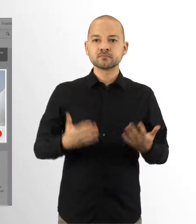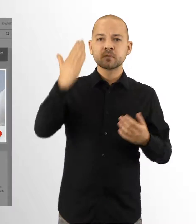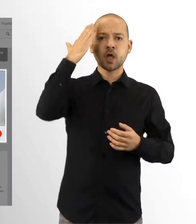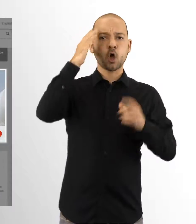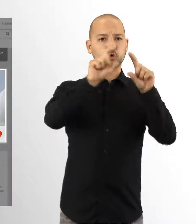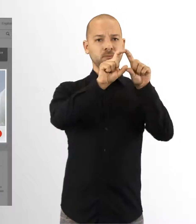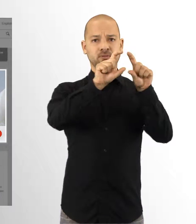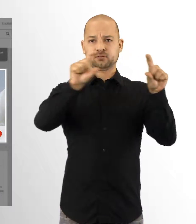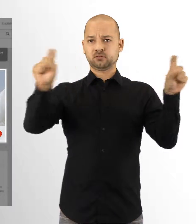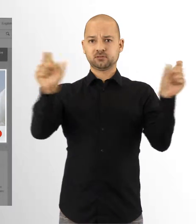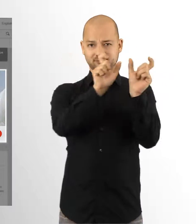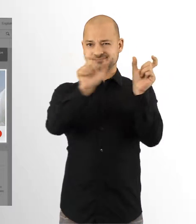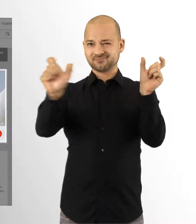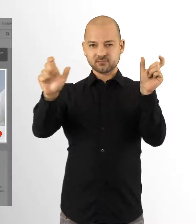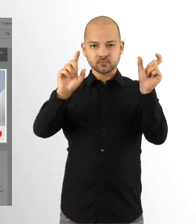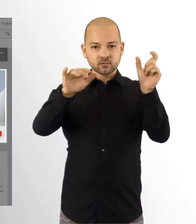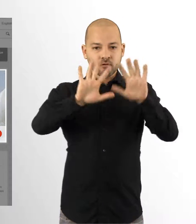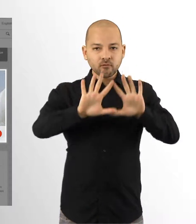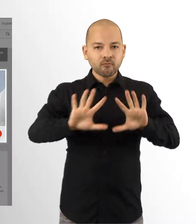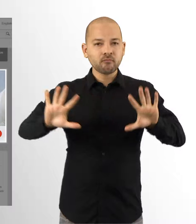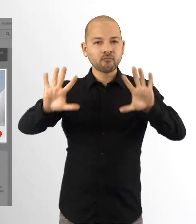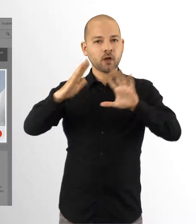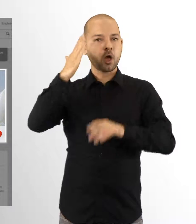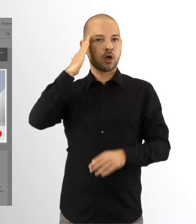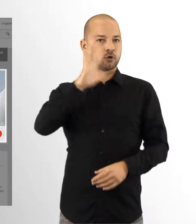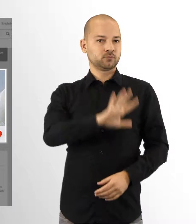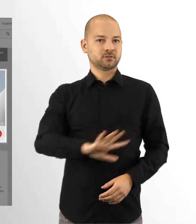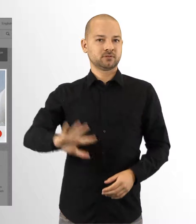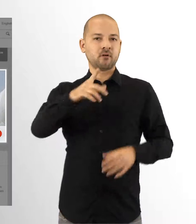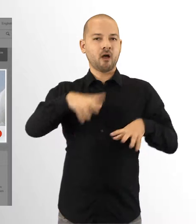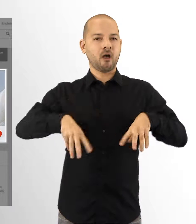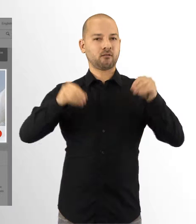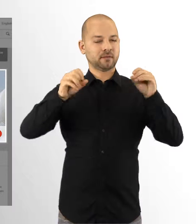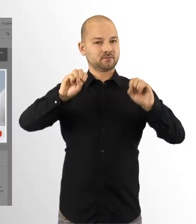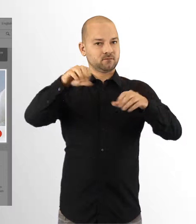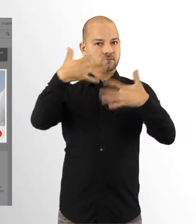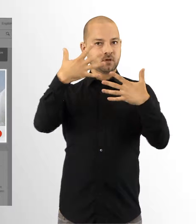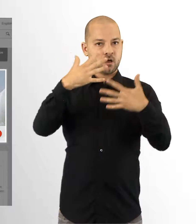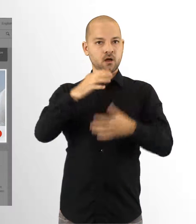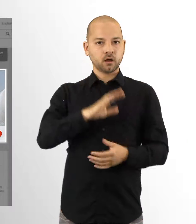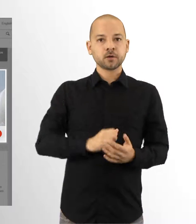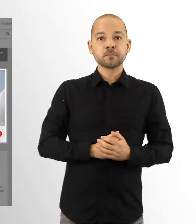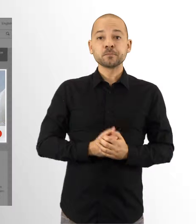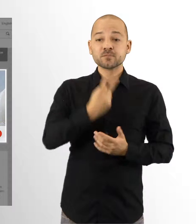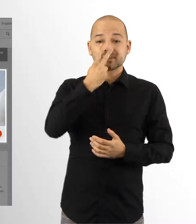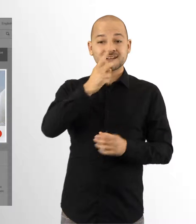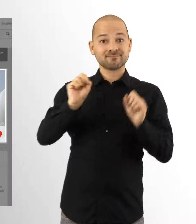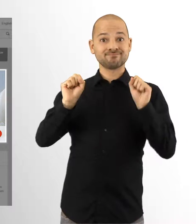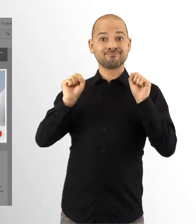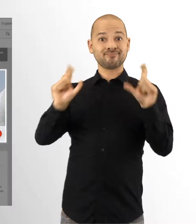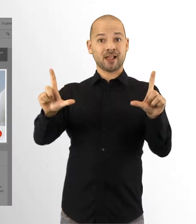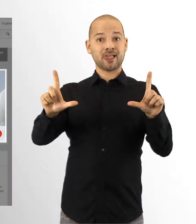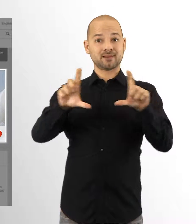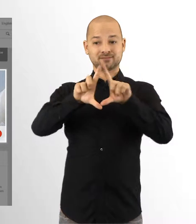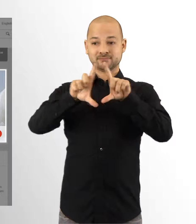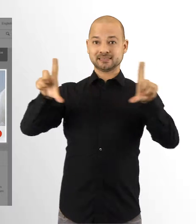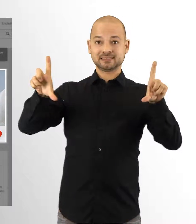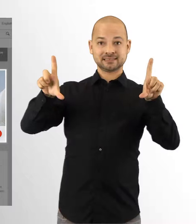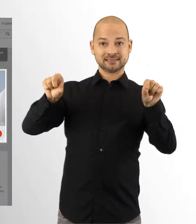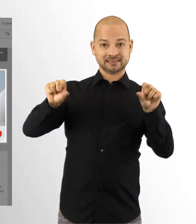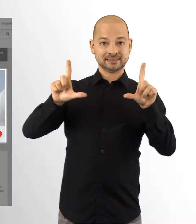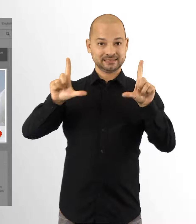Unter der Hauptnavigation folgt der Hauptbereich der Startseite. Oben finden Sie die Bühne mit einem großen Bild.